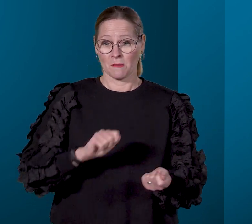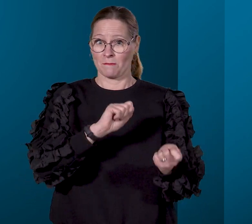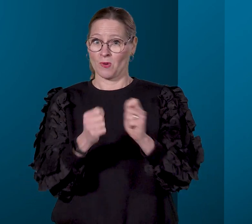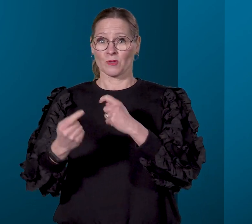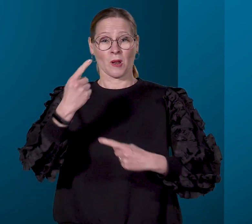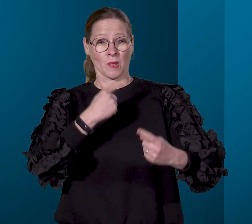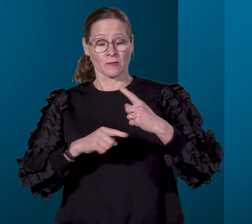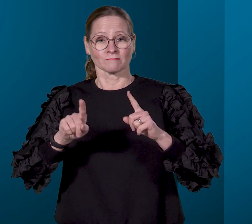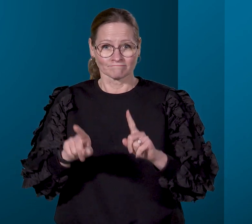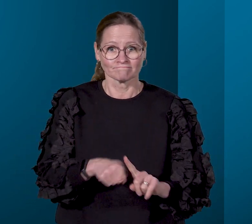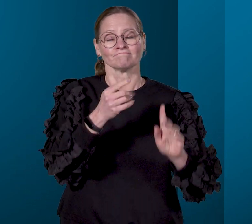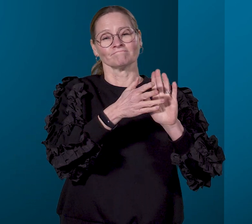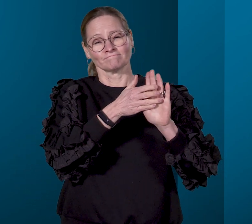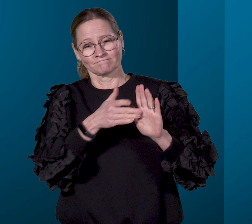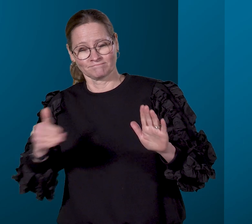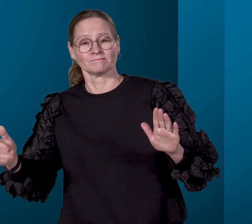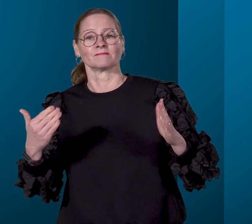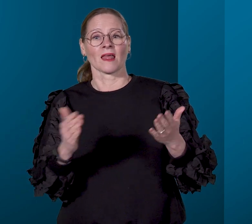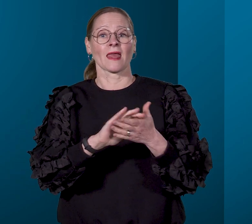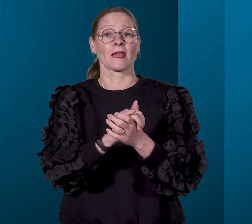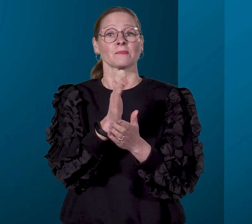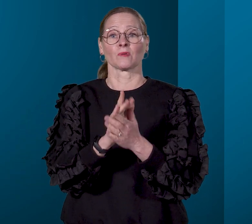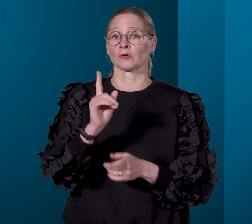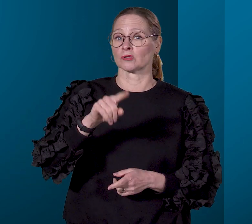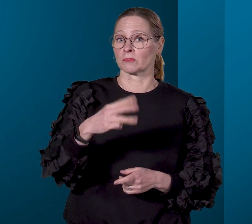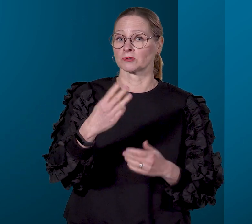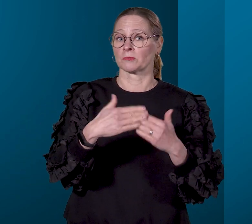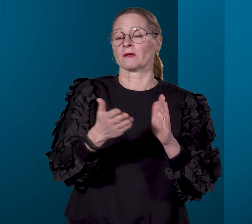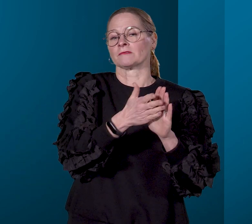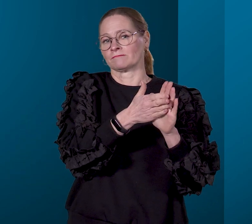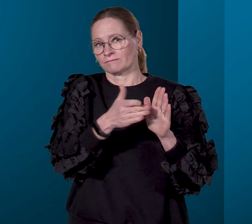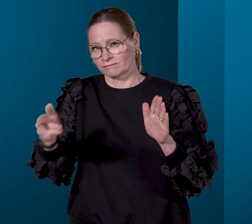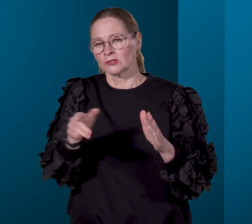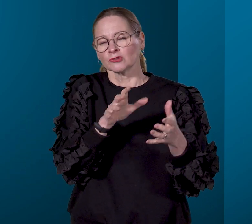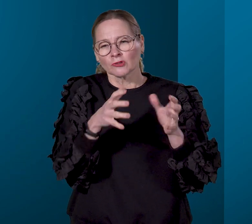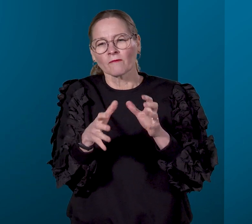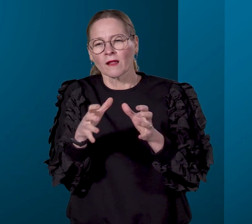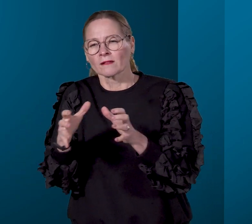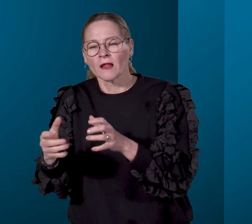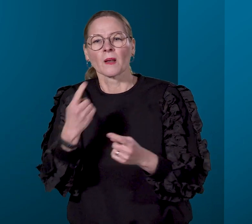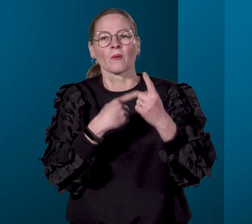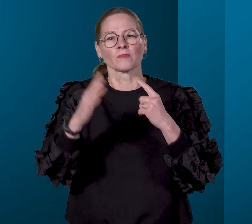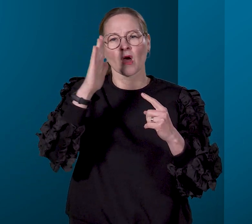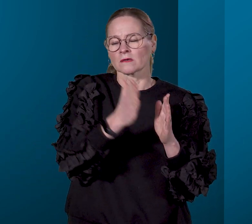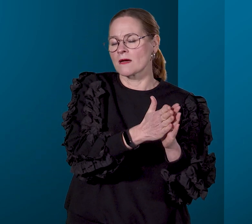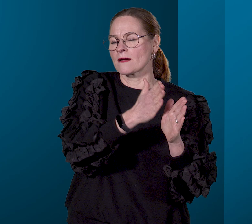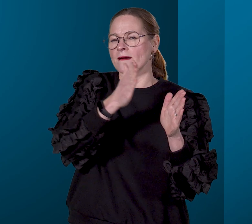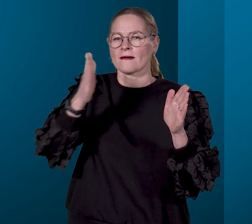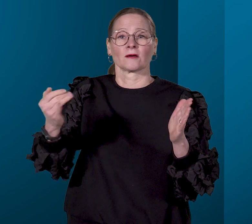Muutosneuvottelut käynnistyvät 13.2.2024, ja neuvotteluihin sovelletaan -